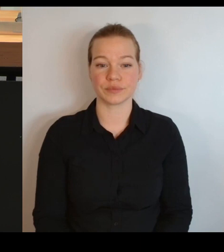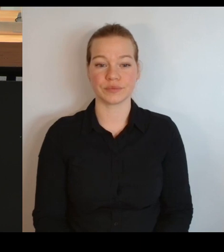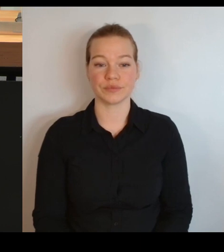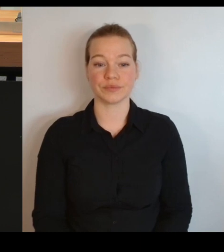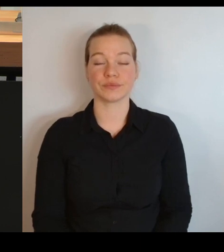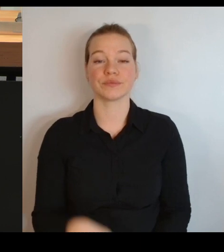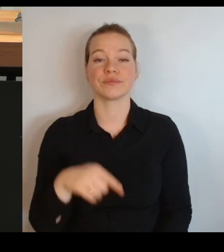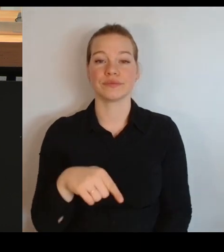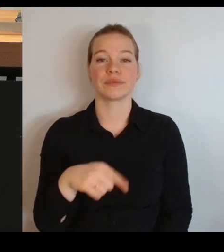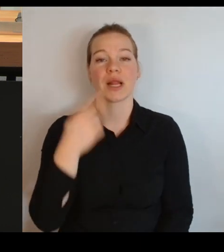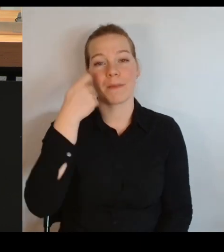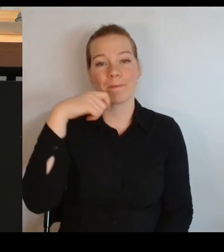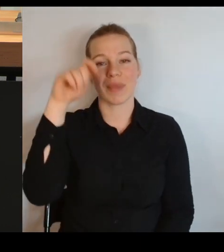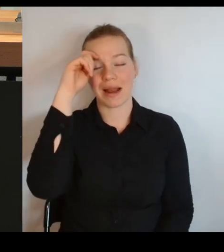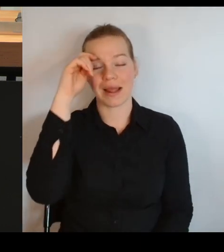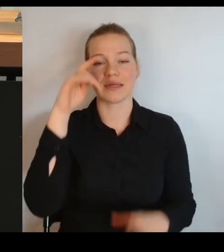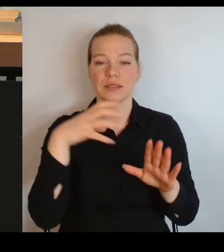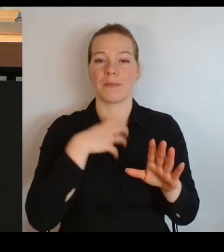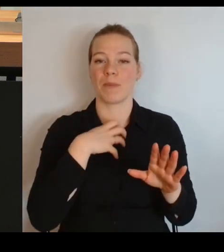Wir finden Ihren Antrag okay,